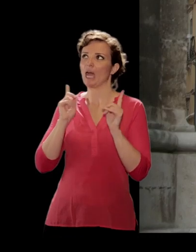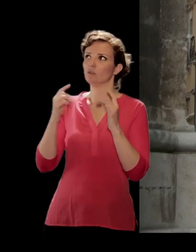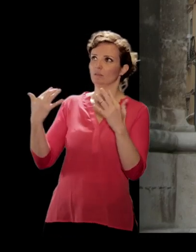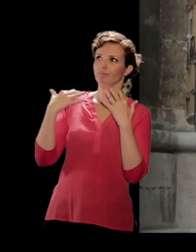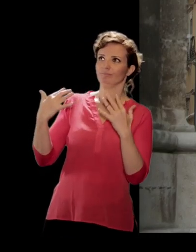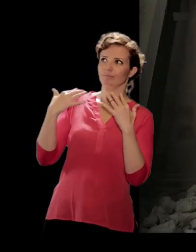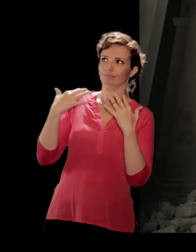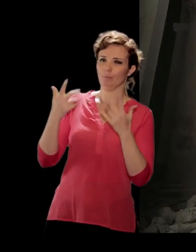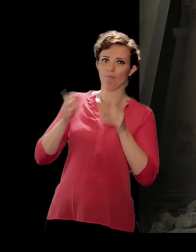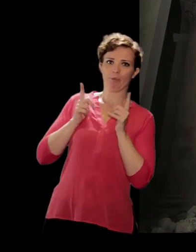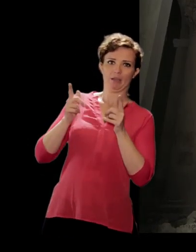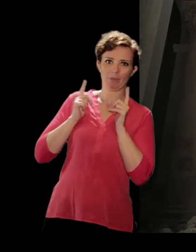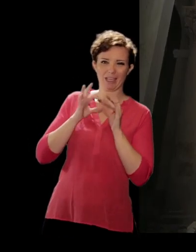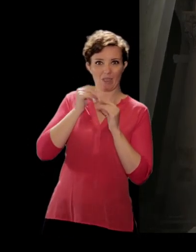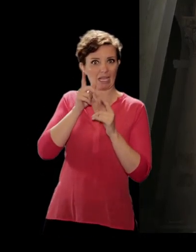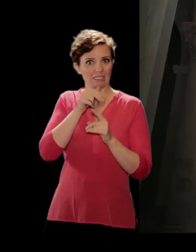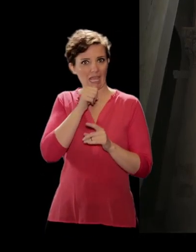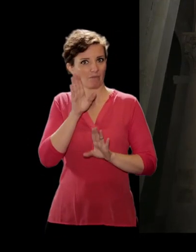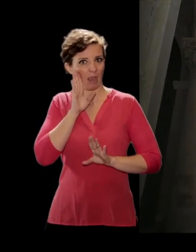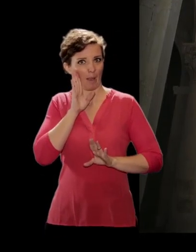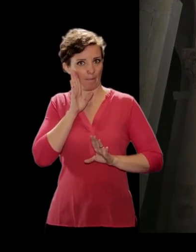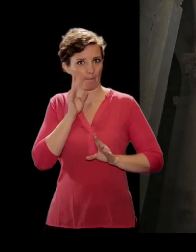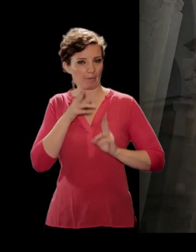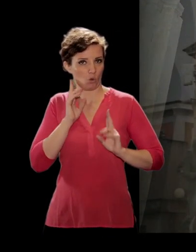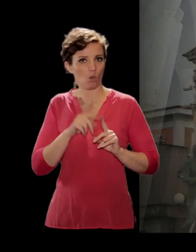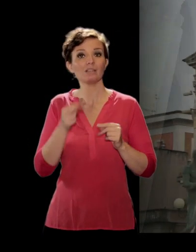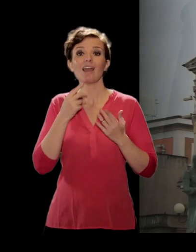Nella nostra scuola insegniamo ai nostri studenti